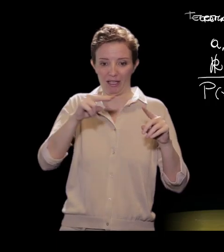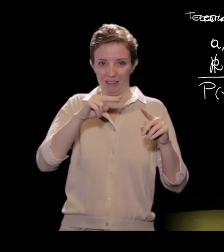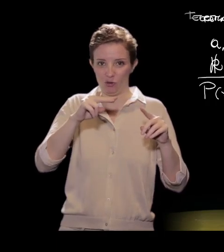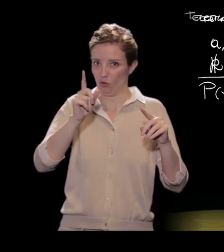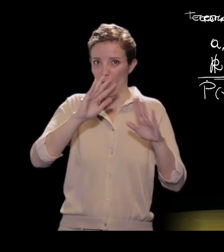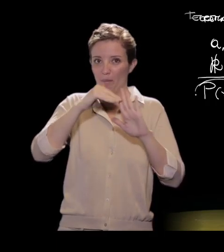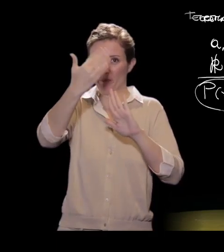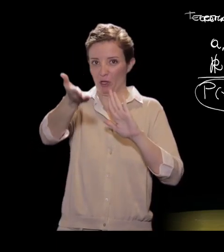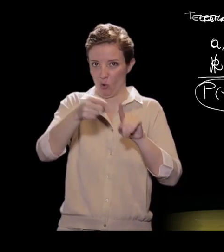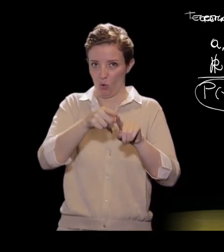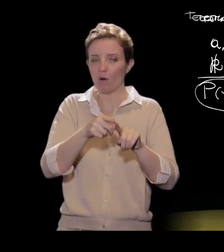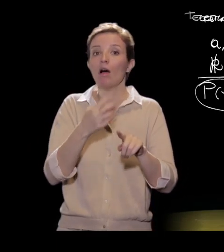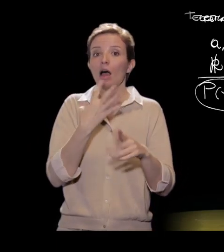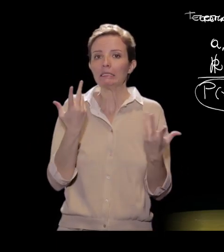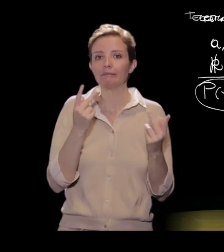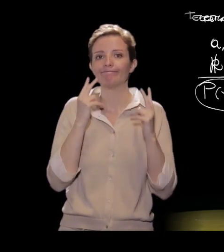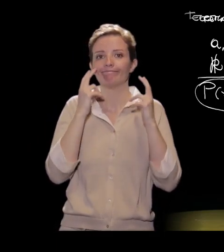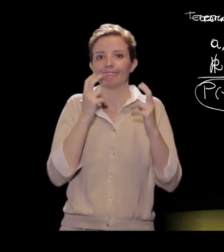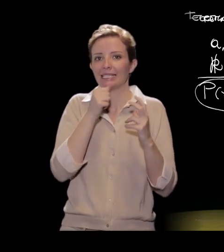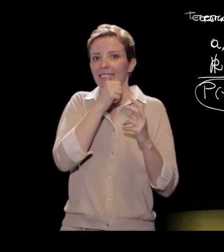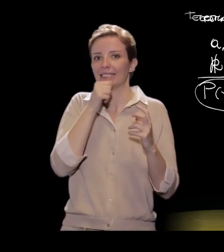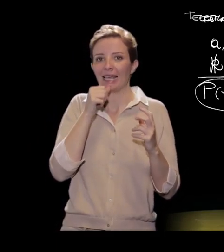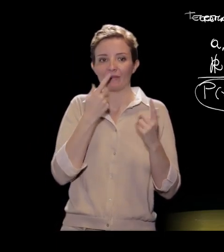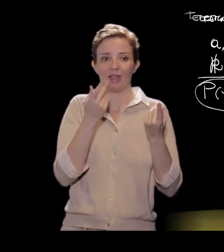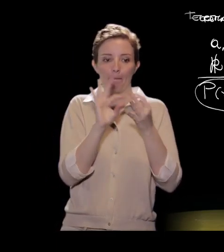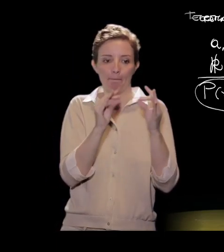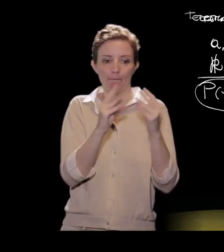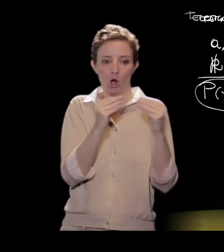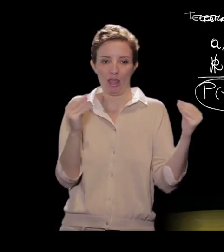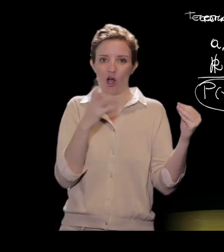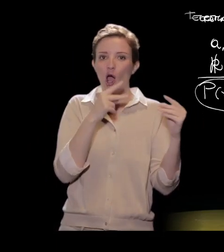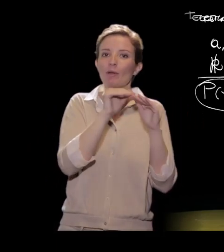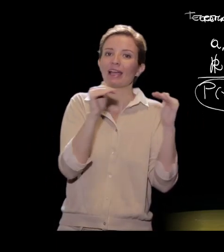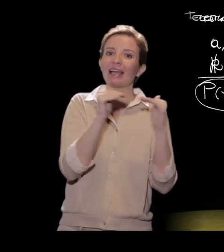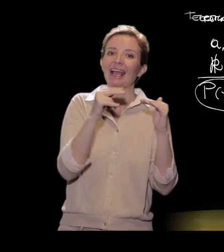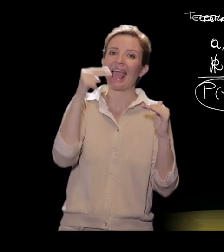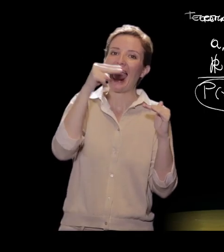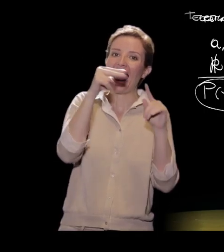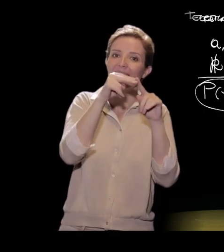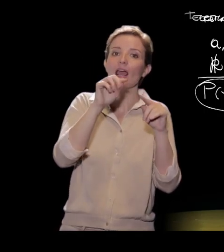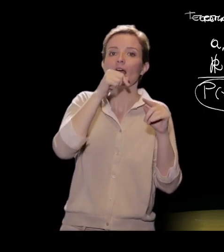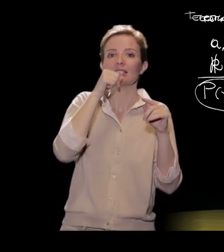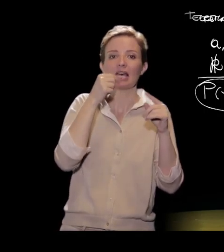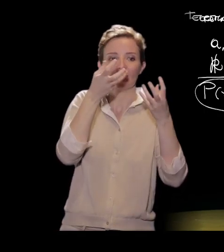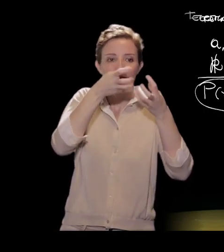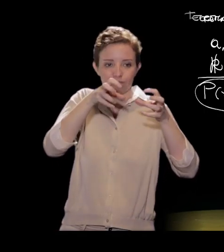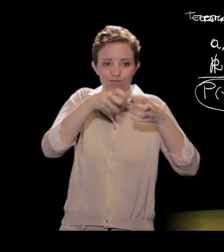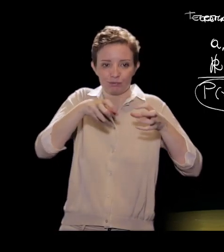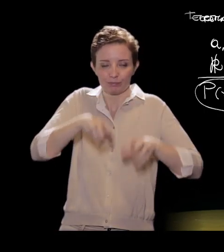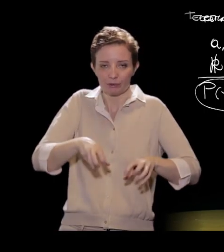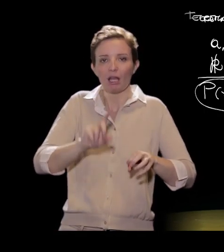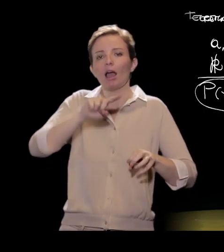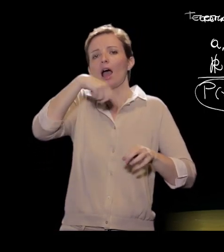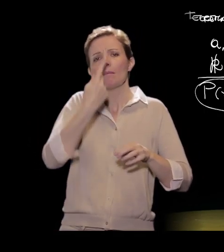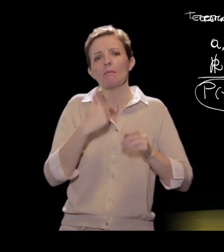è la scomposizione del polinomio di grado n con cui abbiamo a che fare e poi applicare le leggi dell'annullamento del prodotto